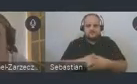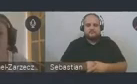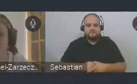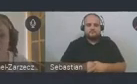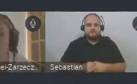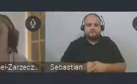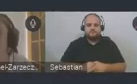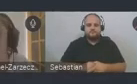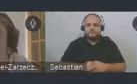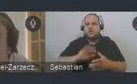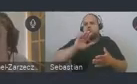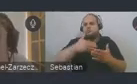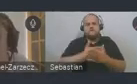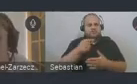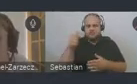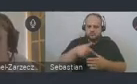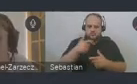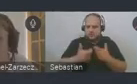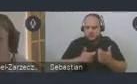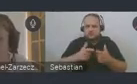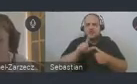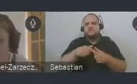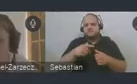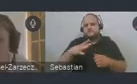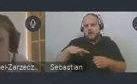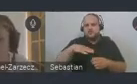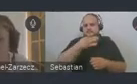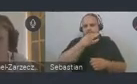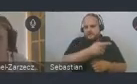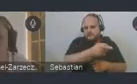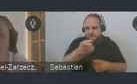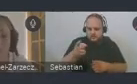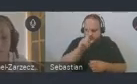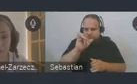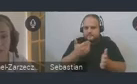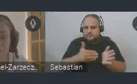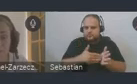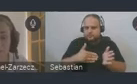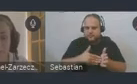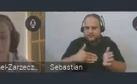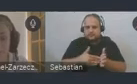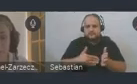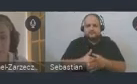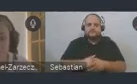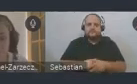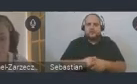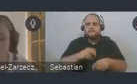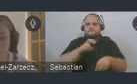Oczywiście warto też zapytać naszą społeczność o potrzeby. Takie badania lokalne zawsze są ważne.